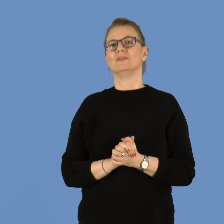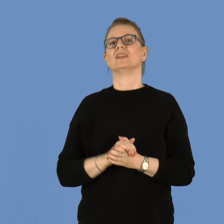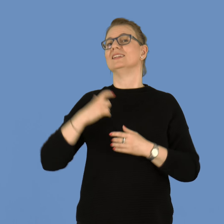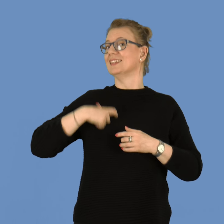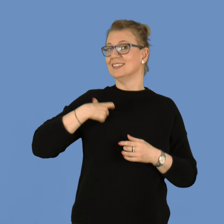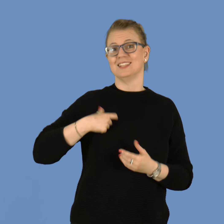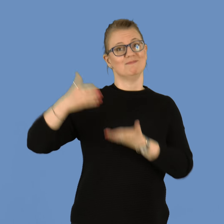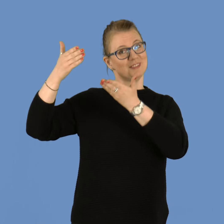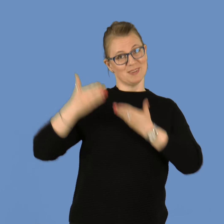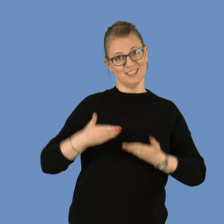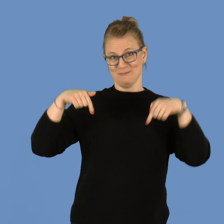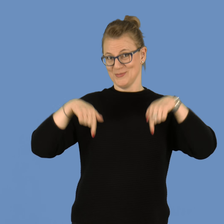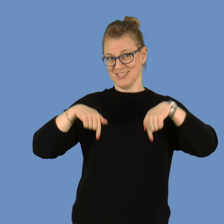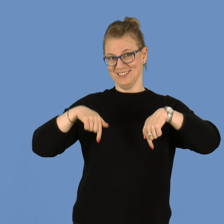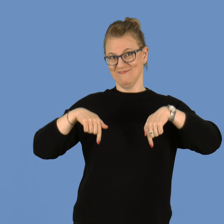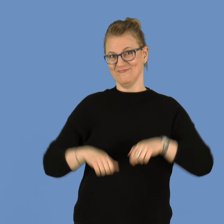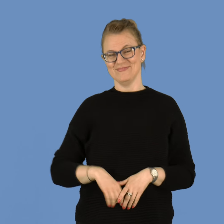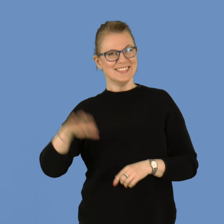Zapraszam wszystkich!